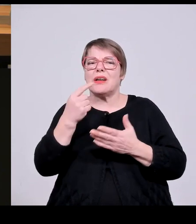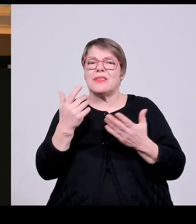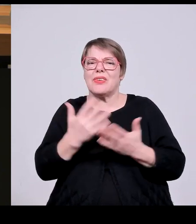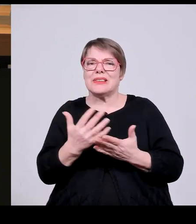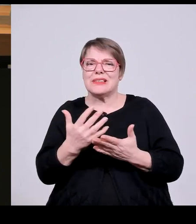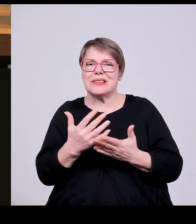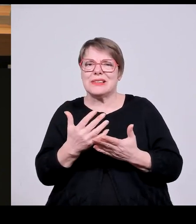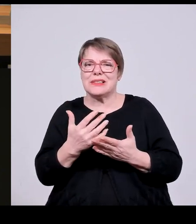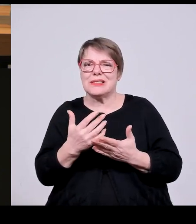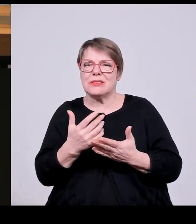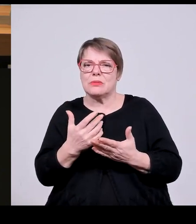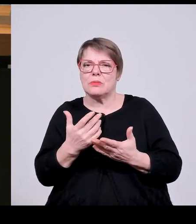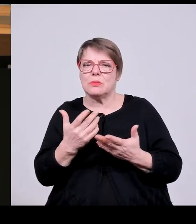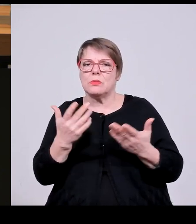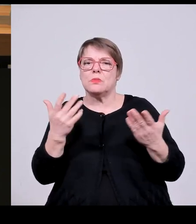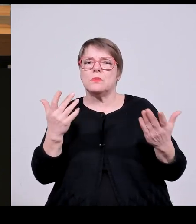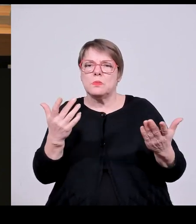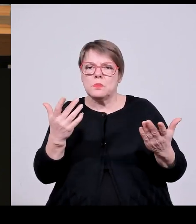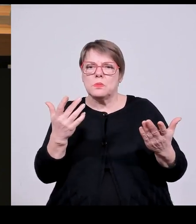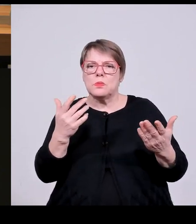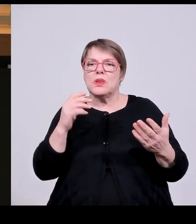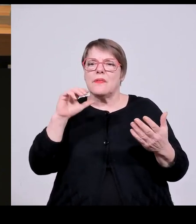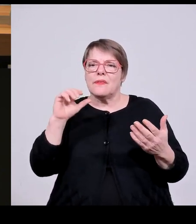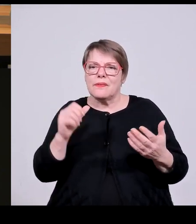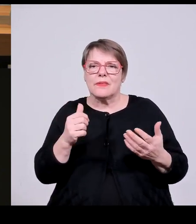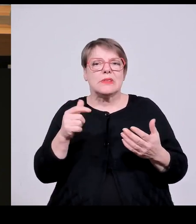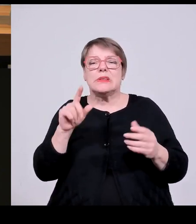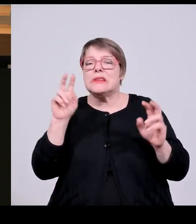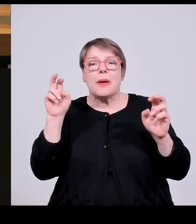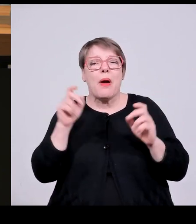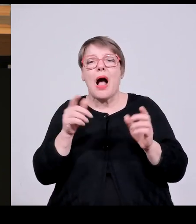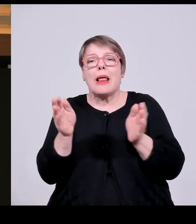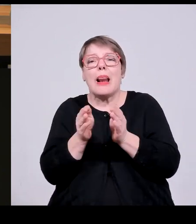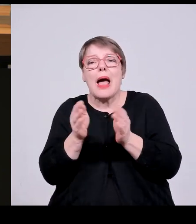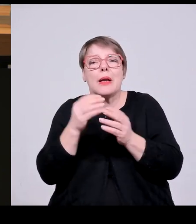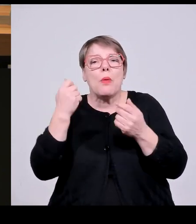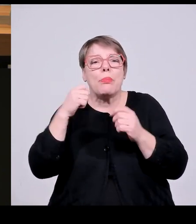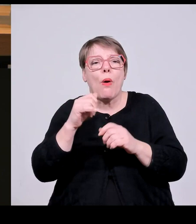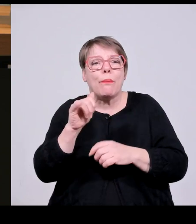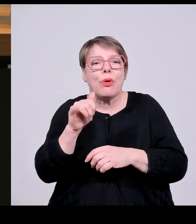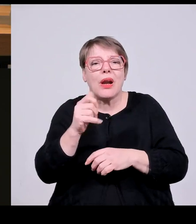wirklich um die großen Projekt-Entwicklungen, wo es auch darum geht, weil wirklich